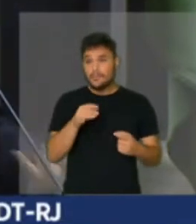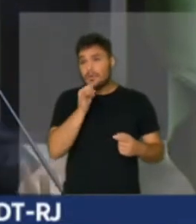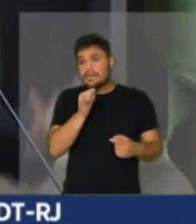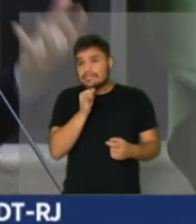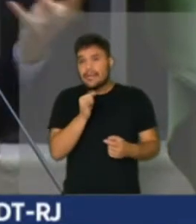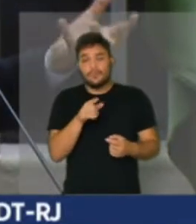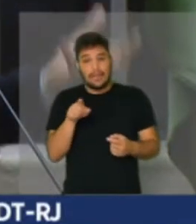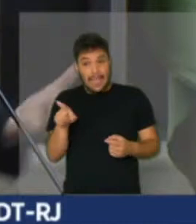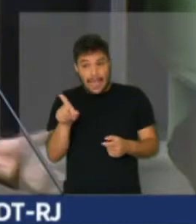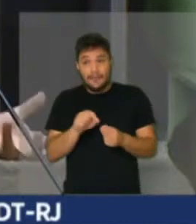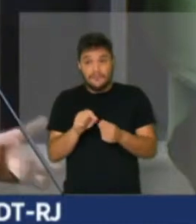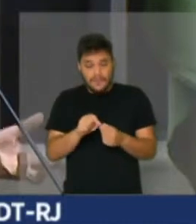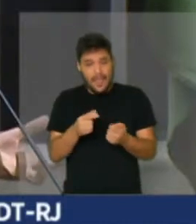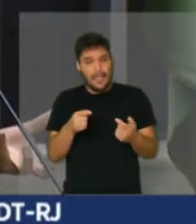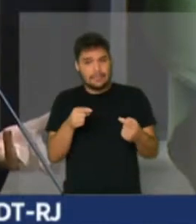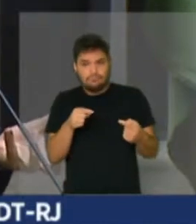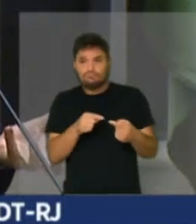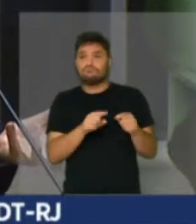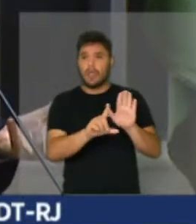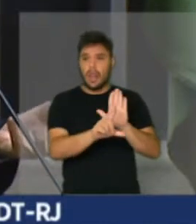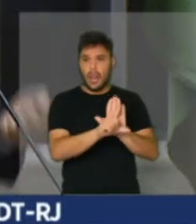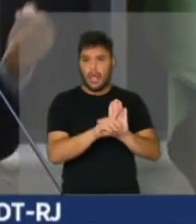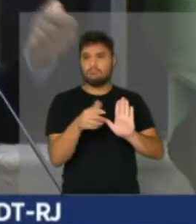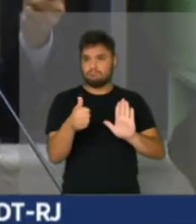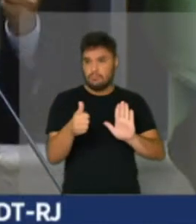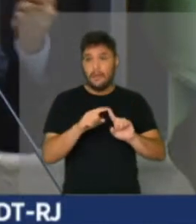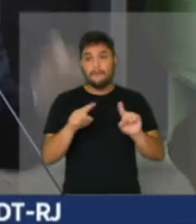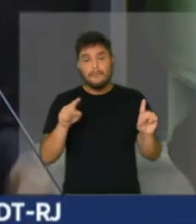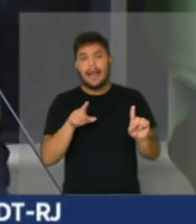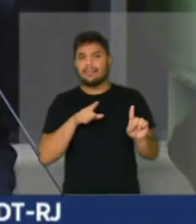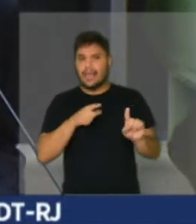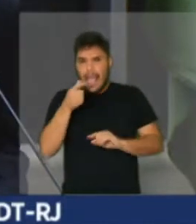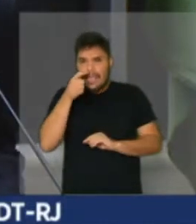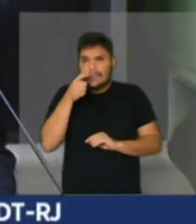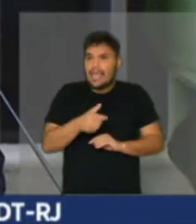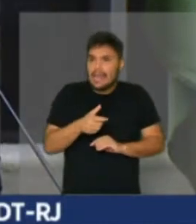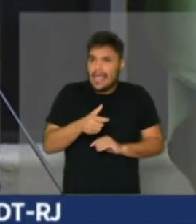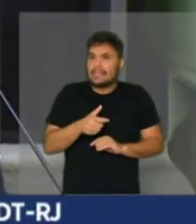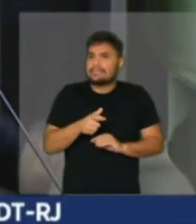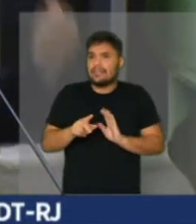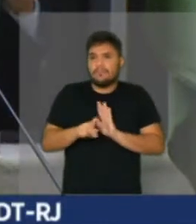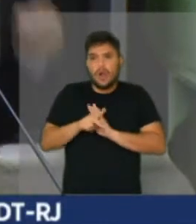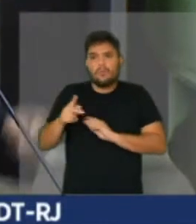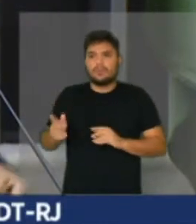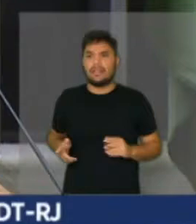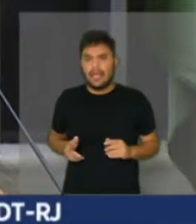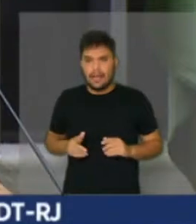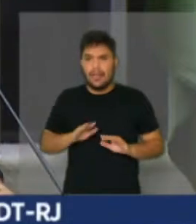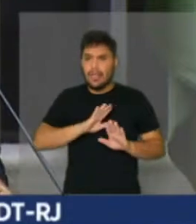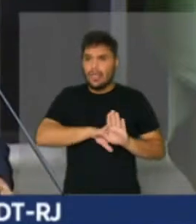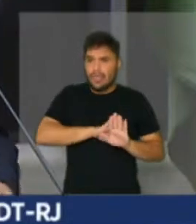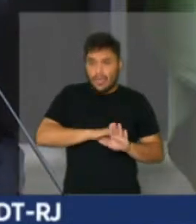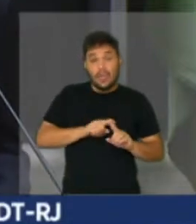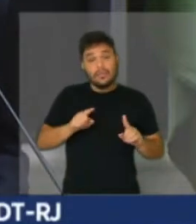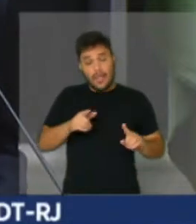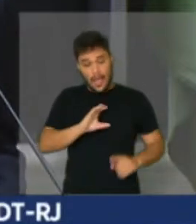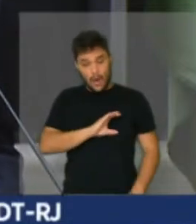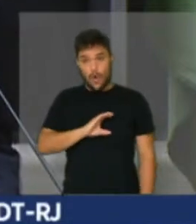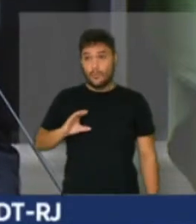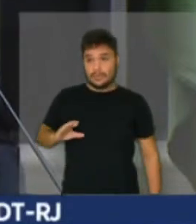COMISSÃO DE ÉTICA PÚBLICA QUE DEVERIA TER CONSTATADO ISTO ASSUMIU O PROTECIONISMO, A BLINDAGEM DO MINISTRO. E SE